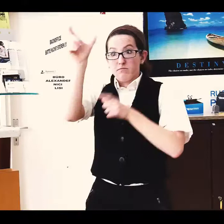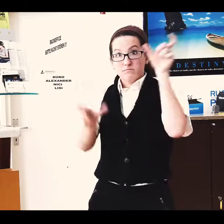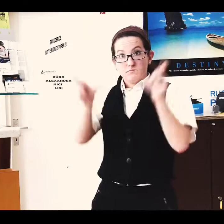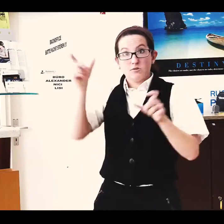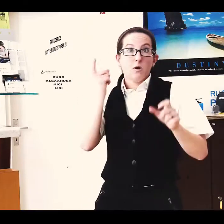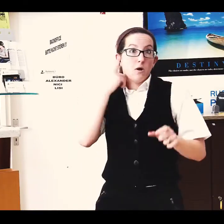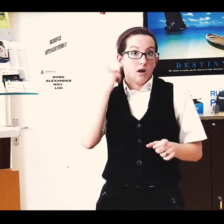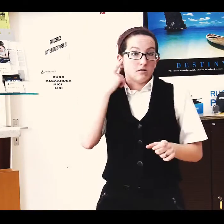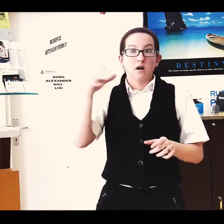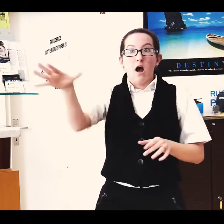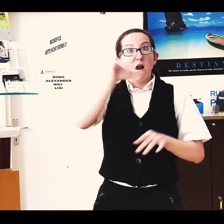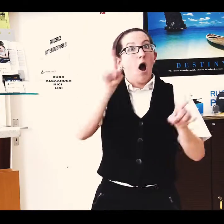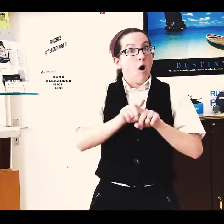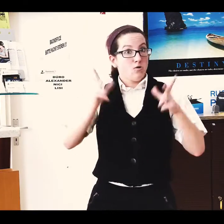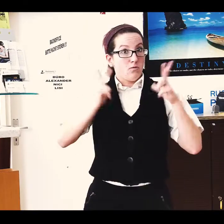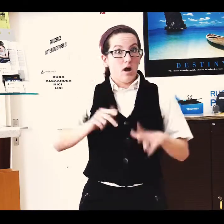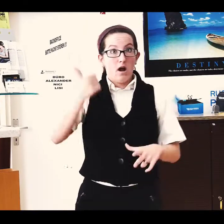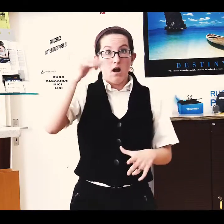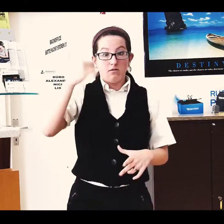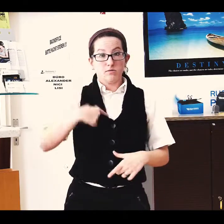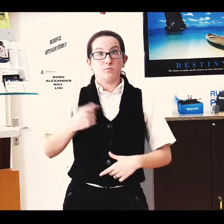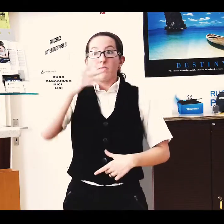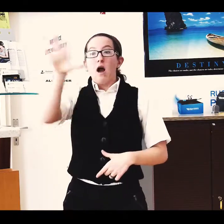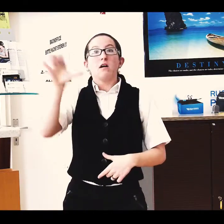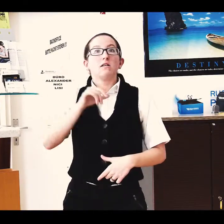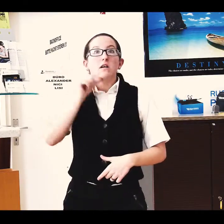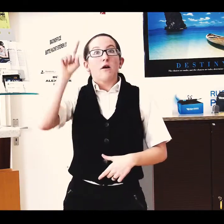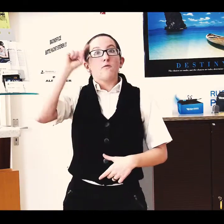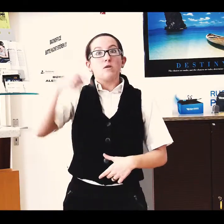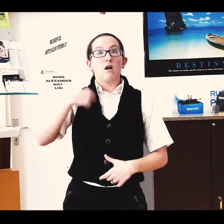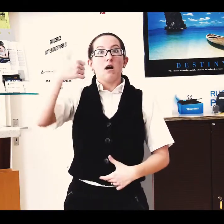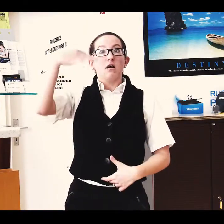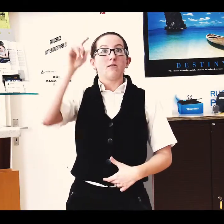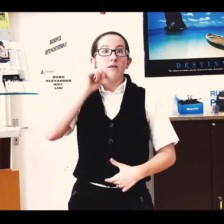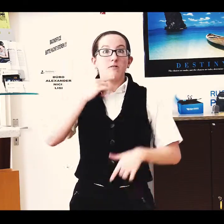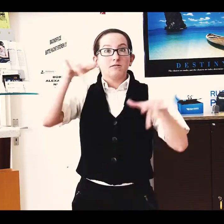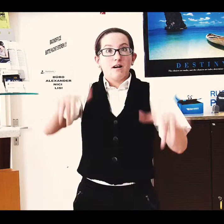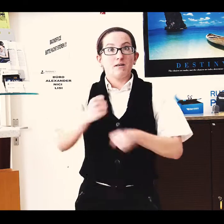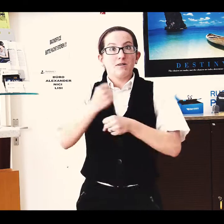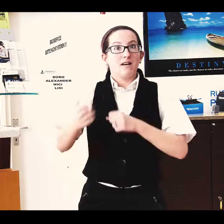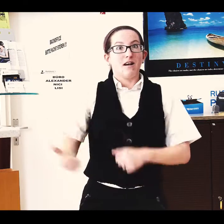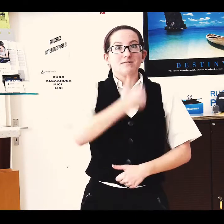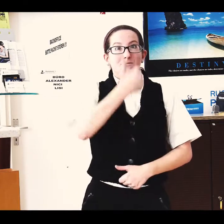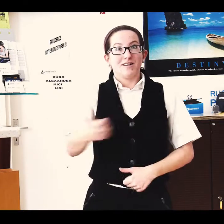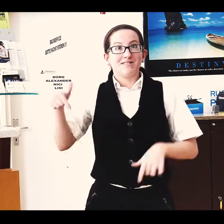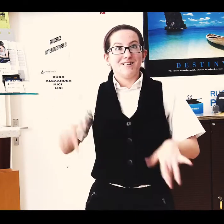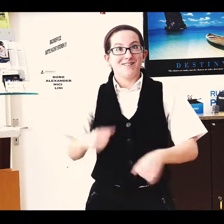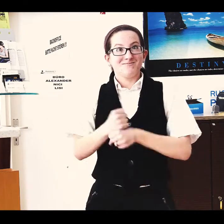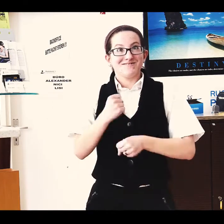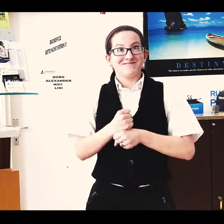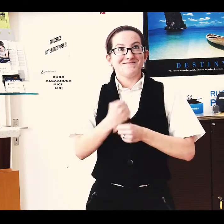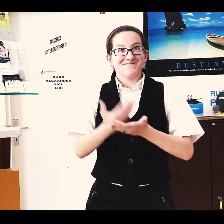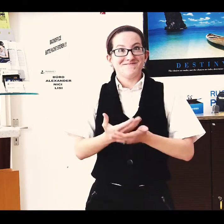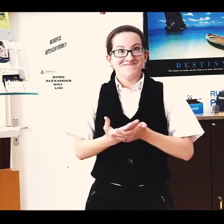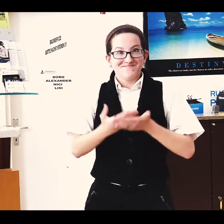Die hörenden Kolleginnen sind mit mir sehr zufrieden, wir kommen miteinander gut klar. Ich bin hier die erste und einzige gehörlose Mitarbeiterin.